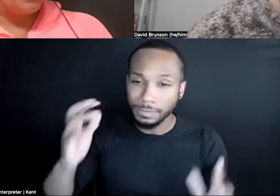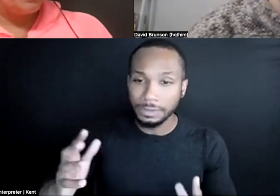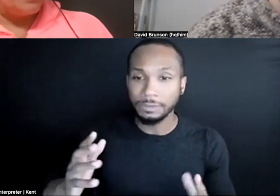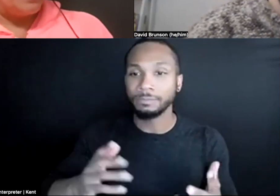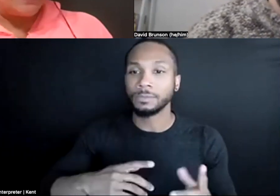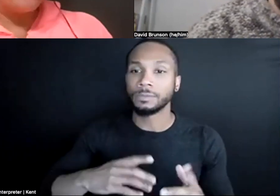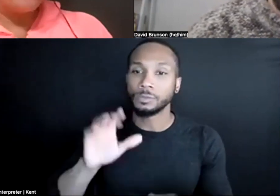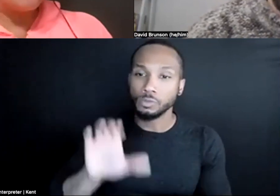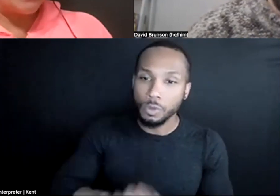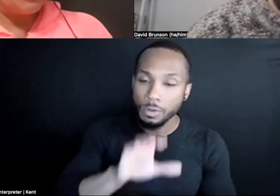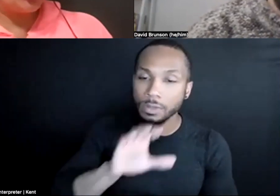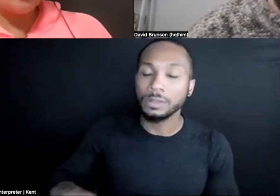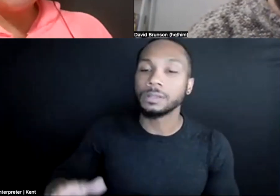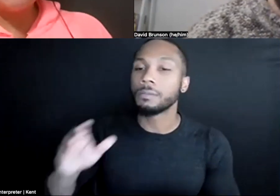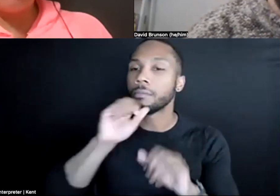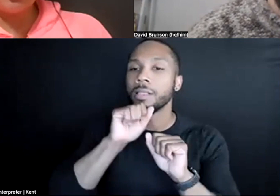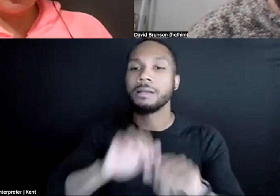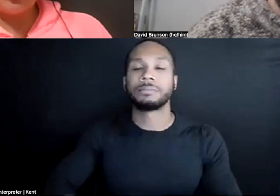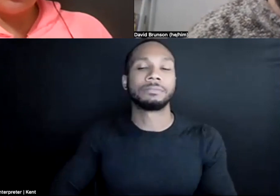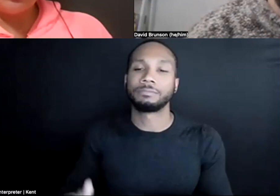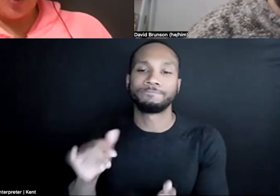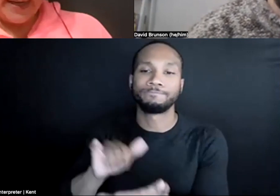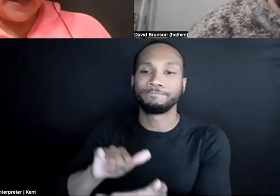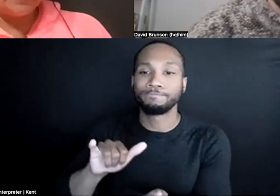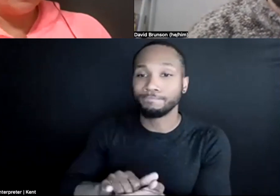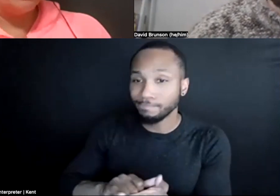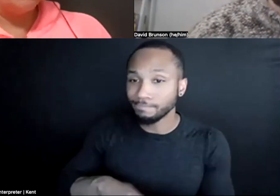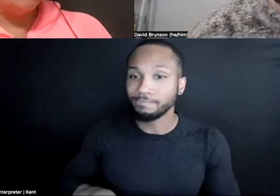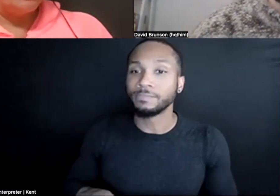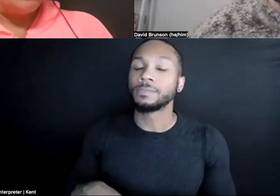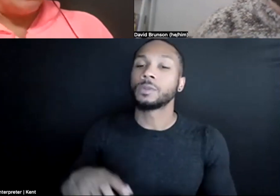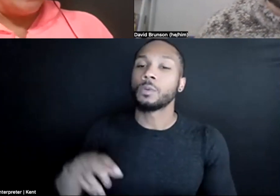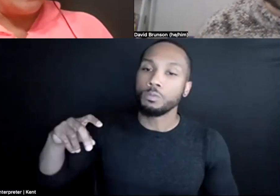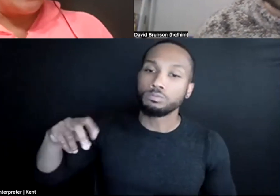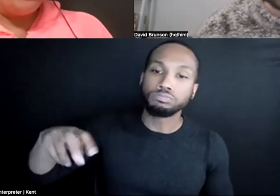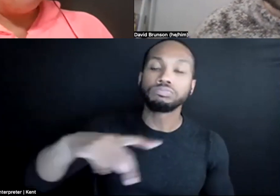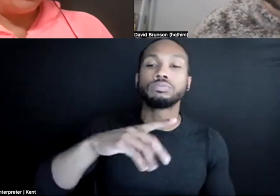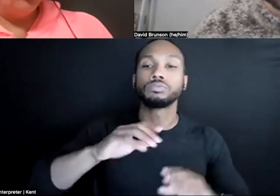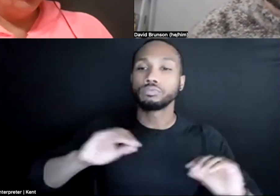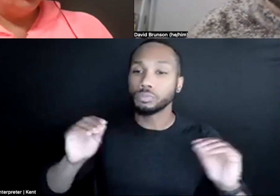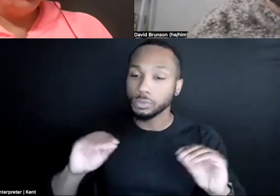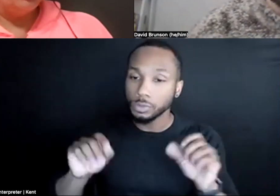Entrar descalzo al calabozo –ordenan– en este inframundo